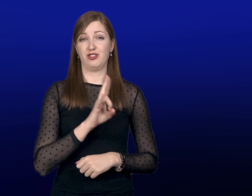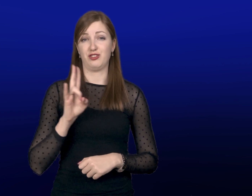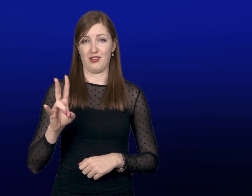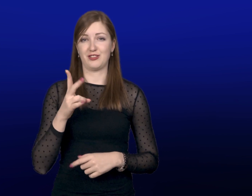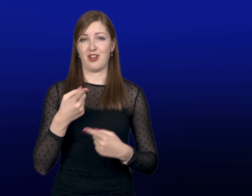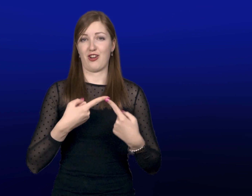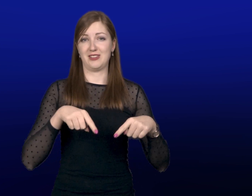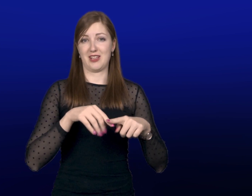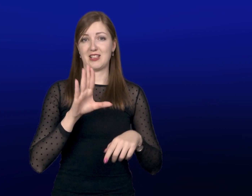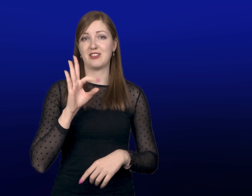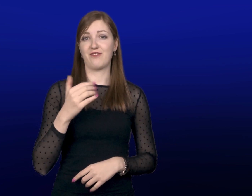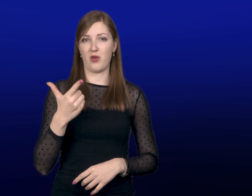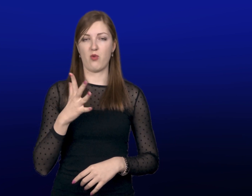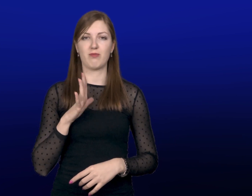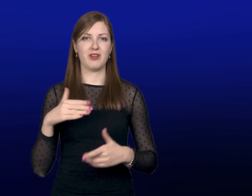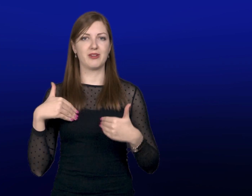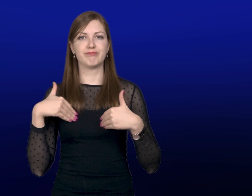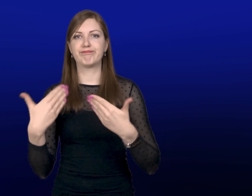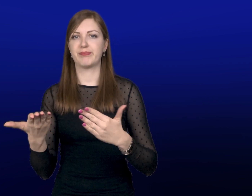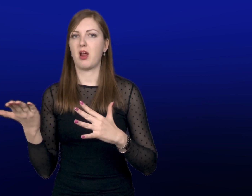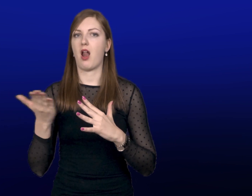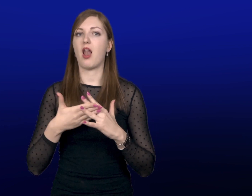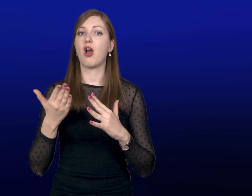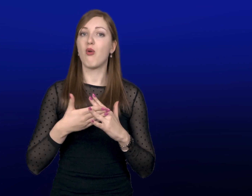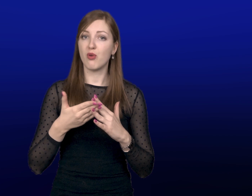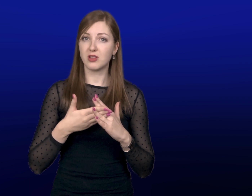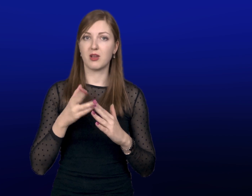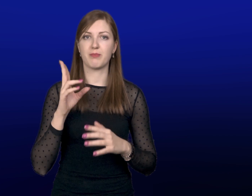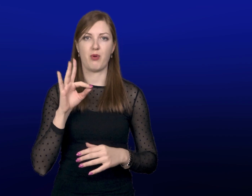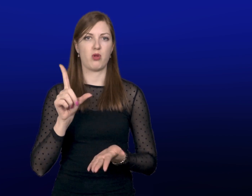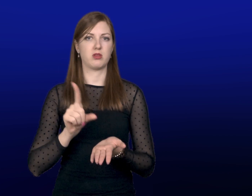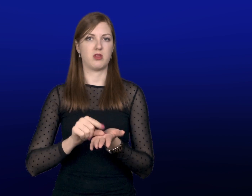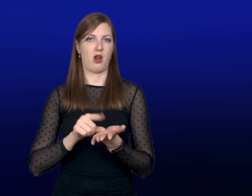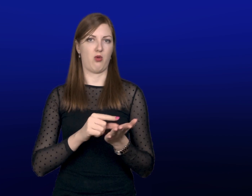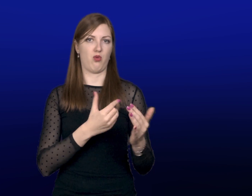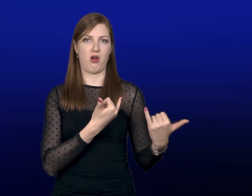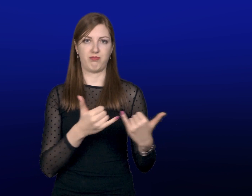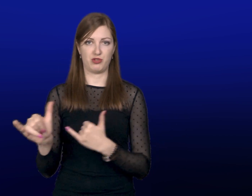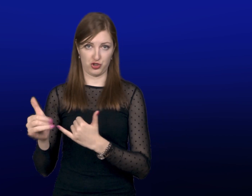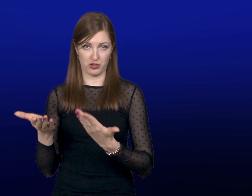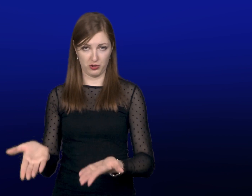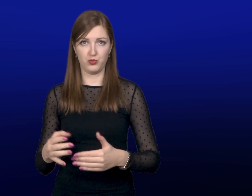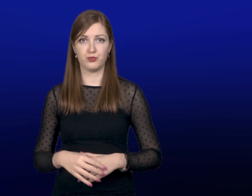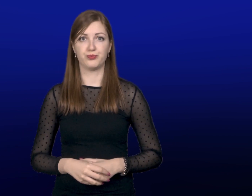Нижегородской организации ВОГ были предоставлены льготы по налогообложению.